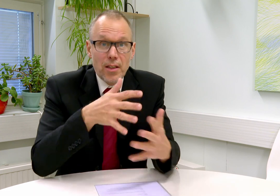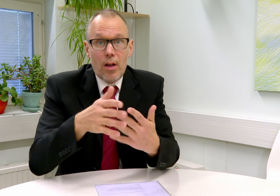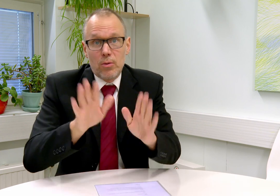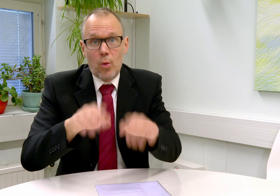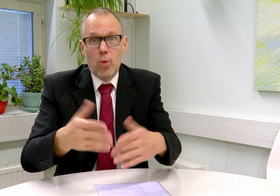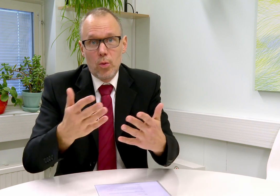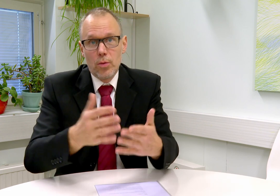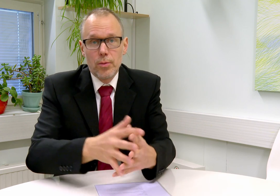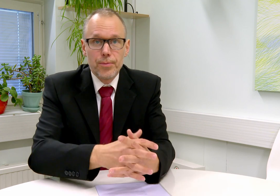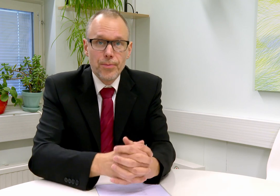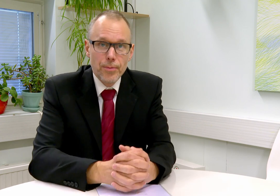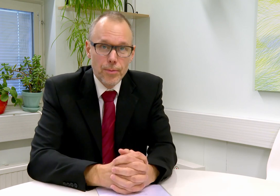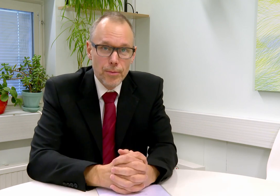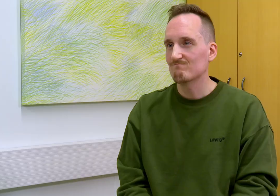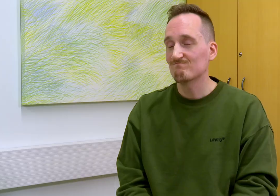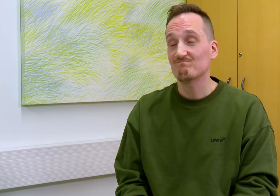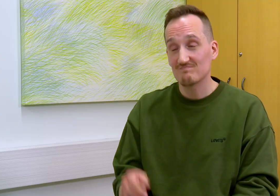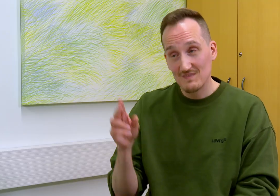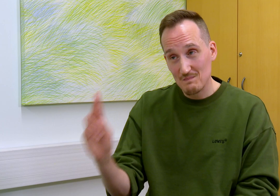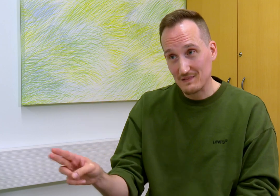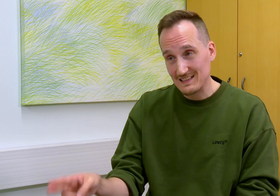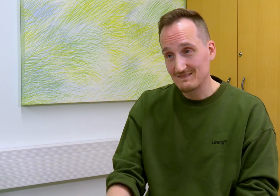Asia selvitetty. Juuri näin.